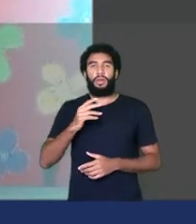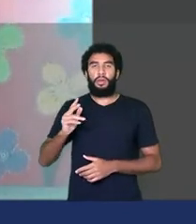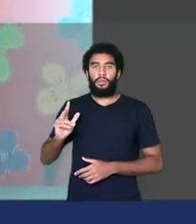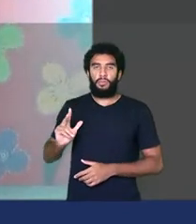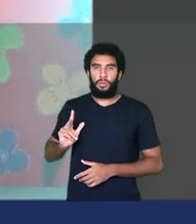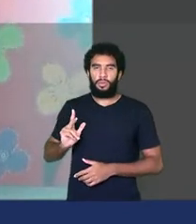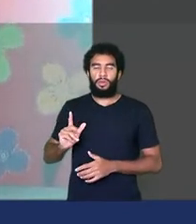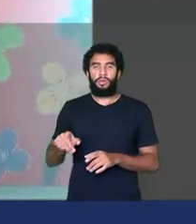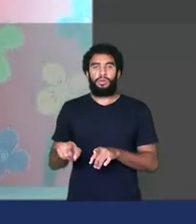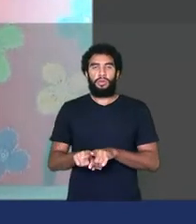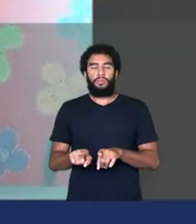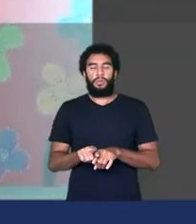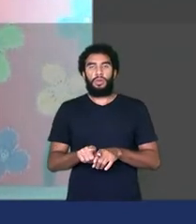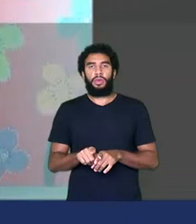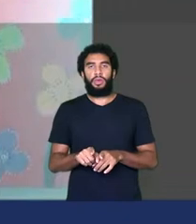BRASILEIRO ESTÁ PRÓXIMO A